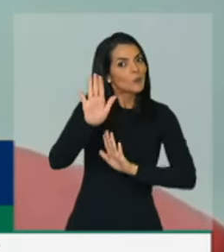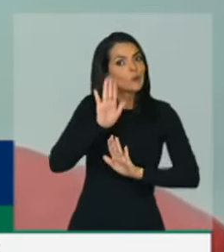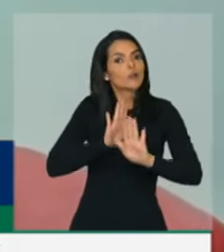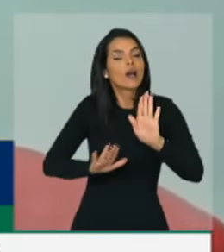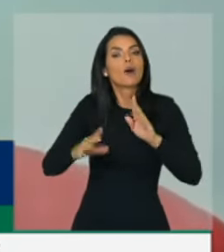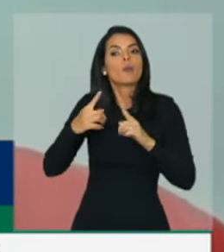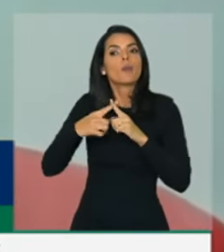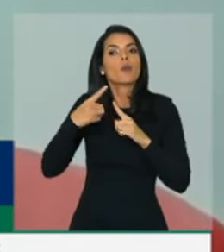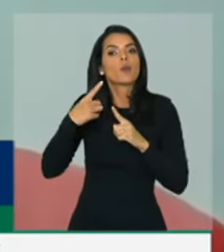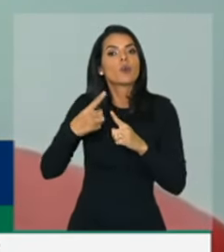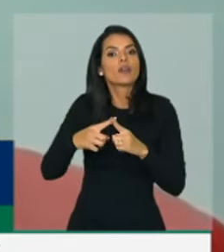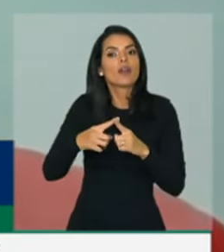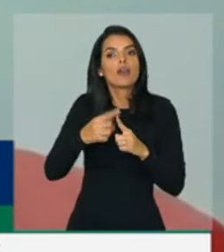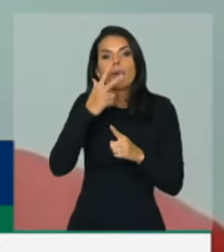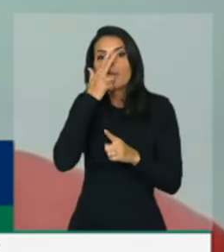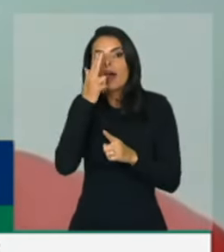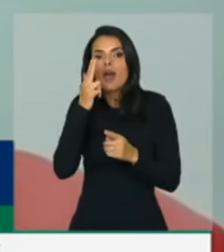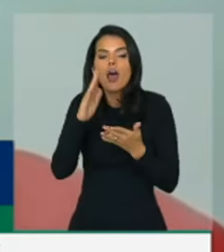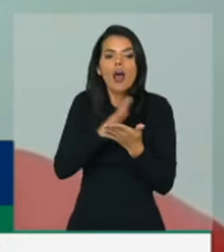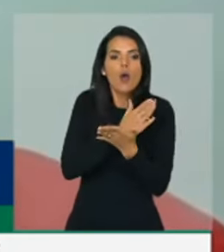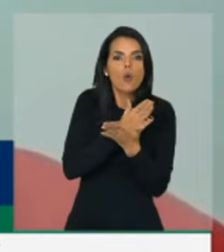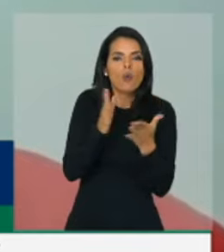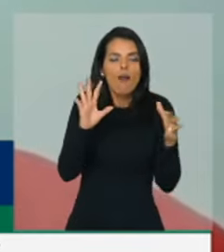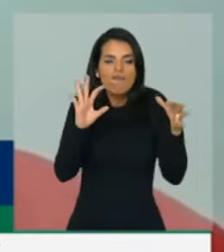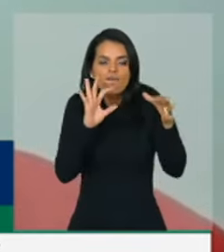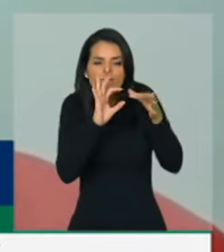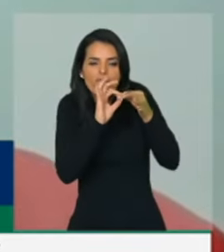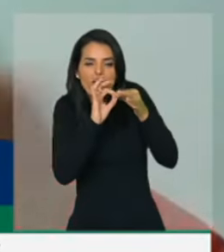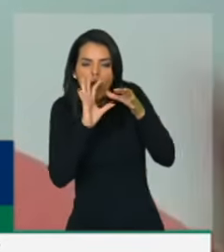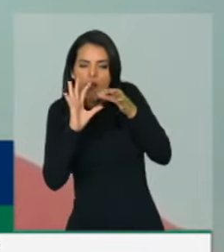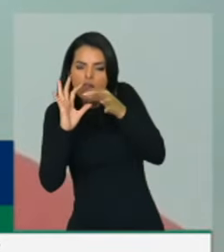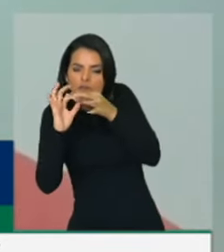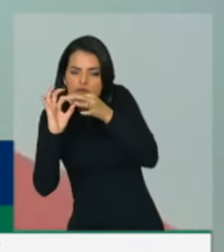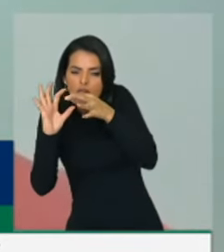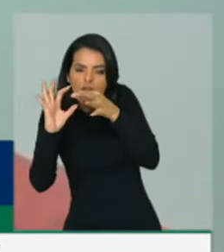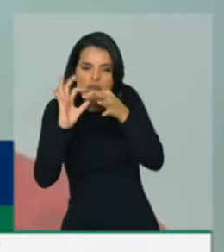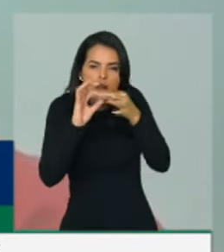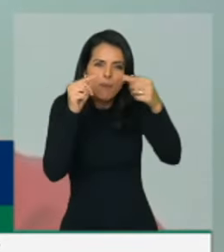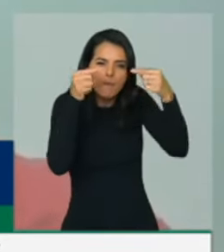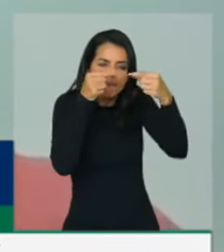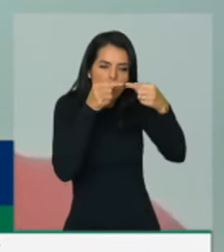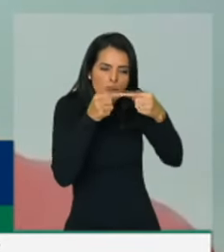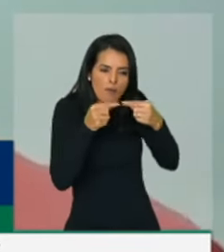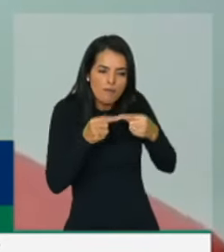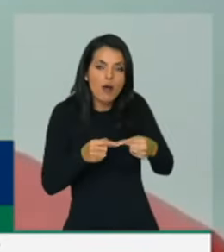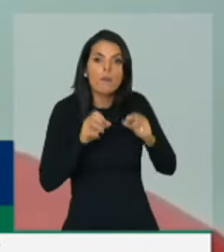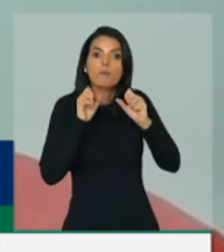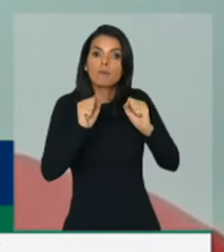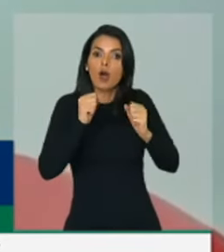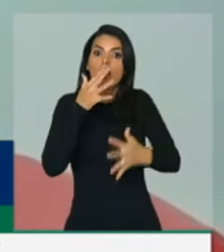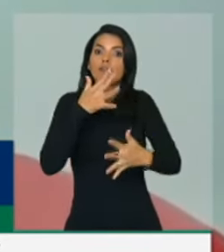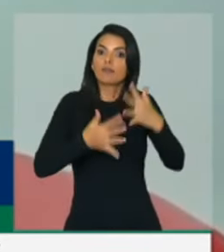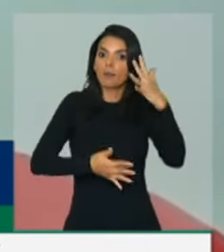FALTA DE CERTAS AMARRAS NÃO INVIABILIZEM CHEGARMOS AO OBJETIVO ALCANÇADO, MAS NÓS NÃO PODEMOS TER UM PROJETO QUE NÃO ESTABELECE PARÂMETRO